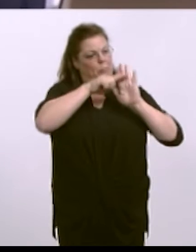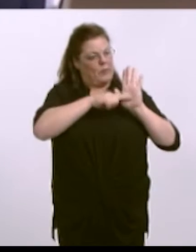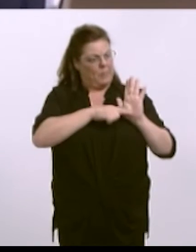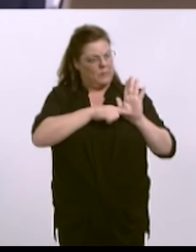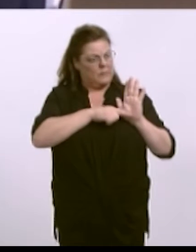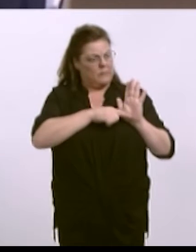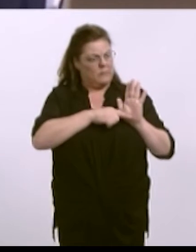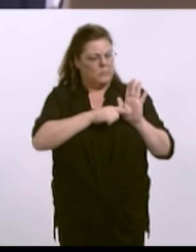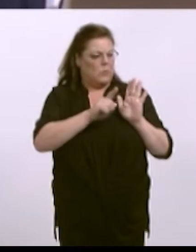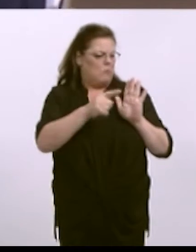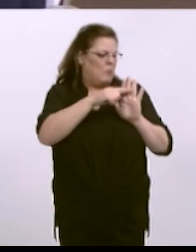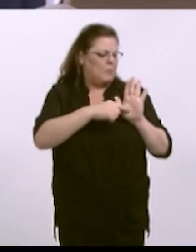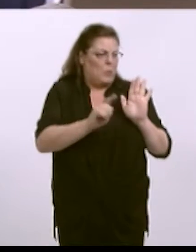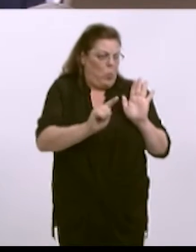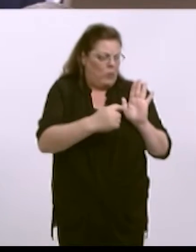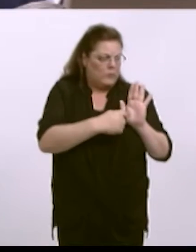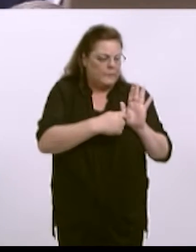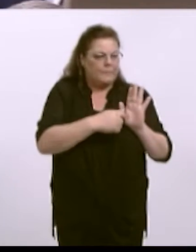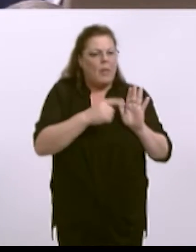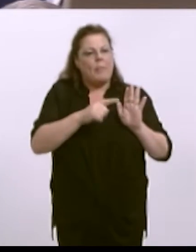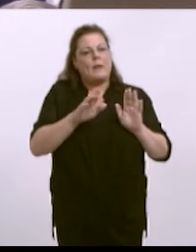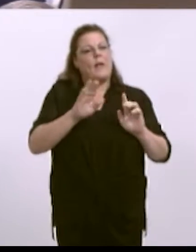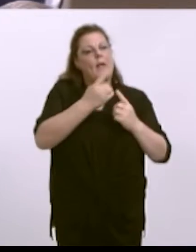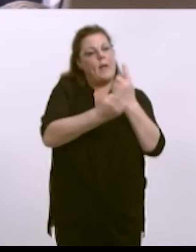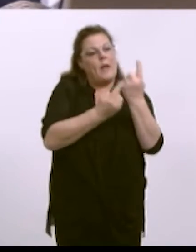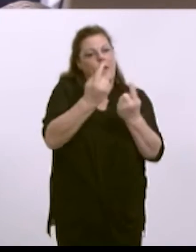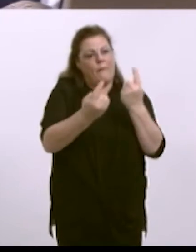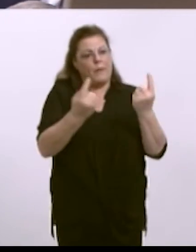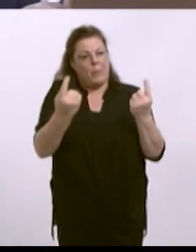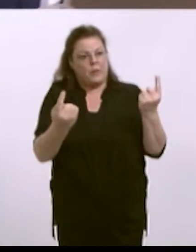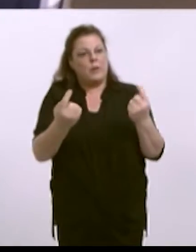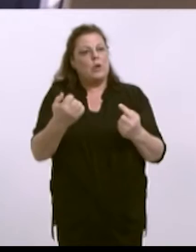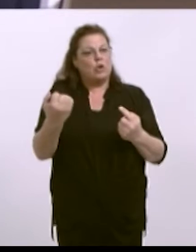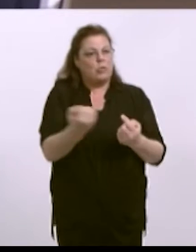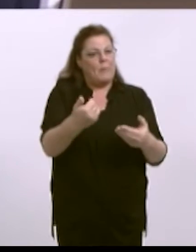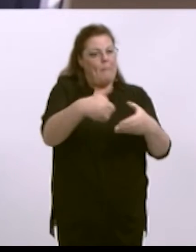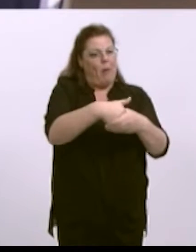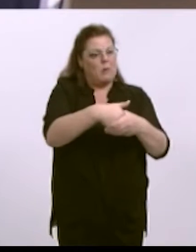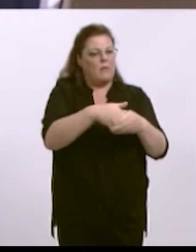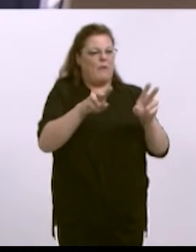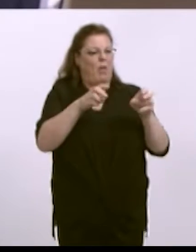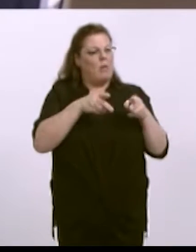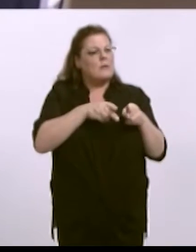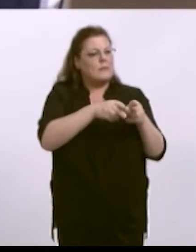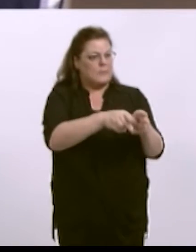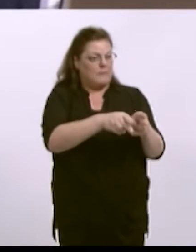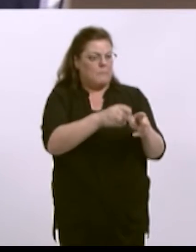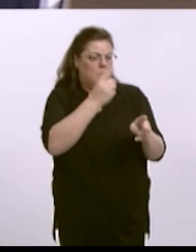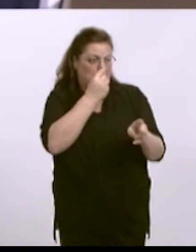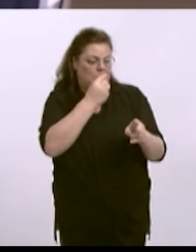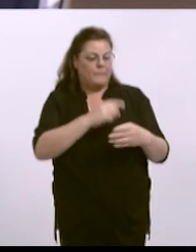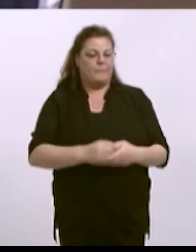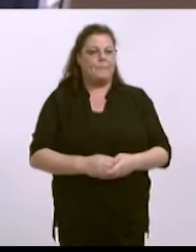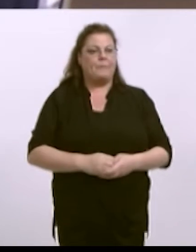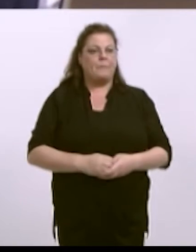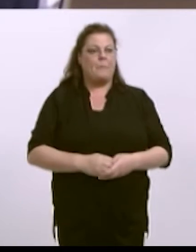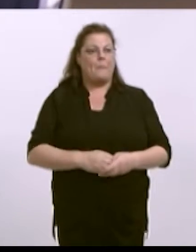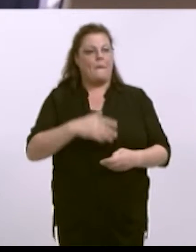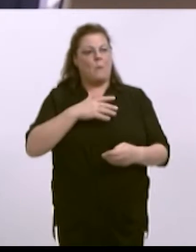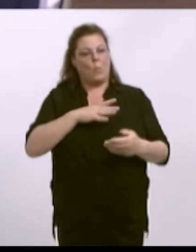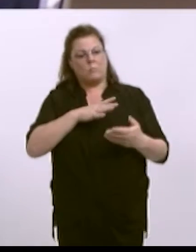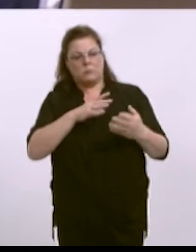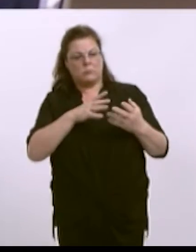egwyddor bod pawb yn rhan oír system, yn sicrhau bod yna ffordd sydd yn deg a hefyd